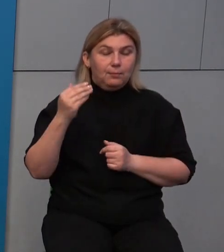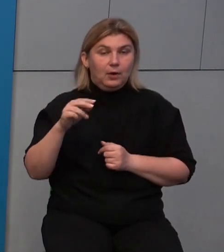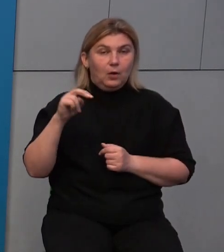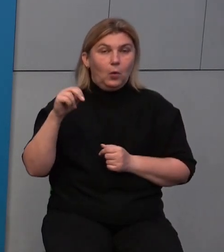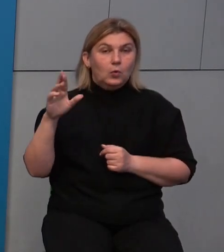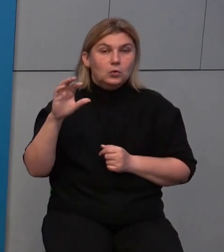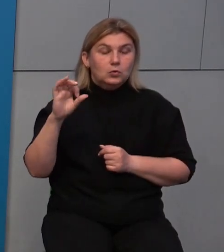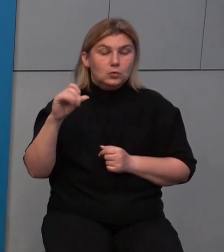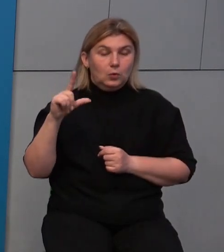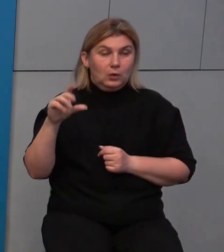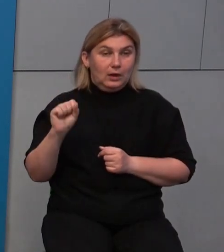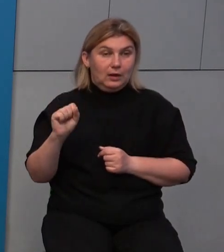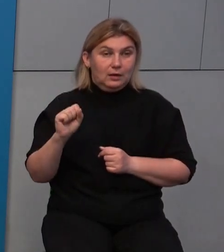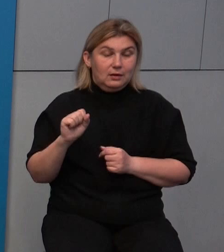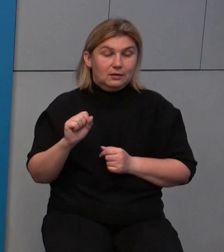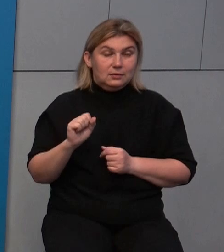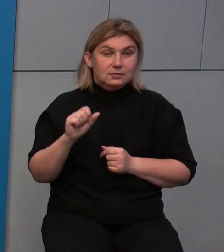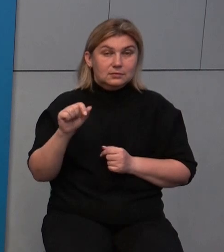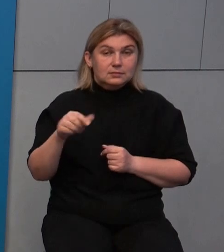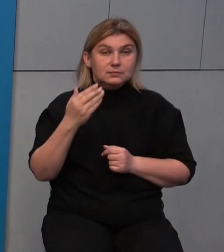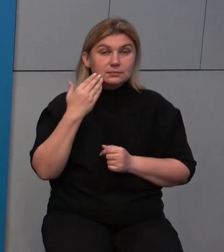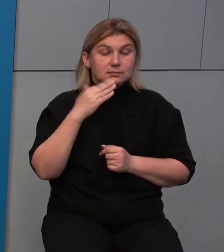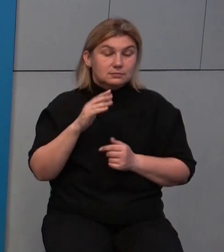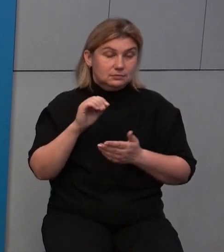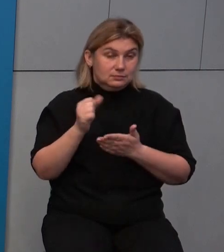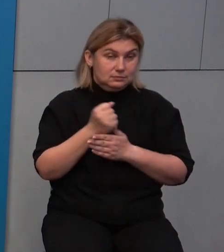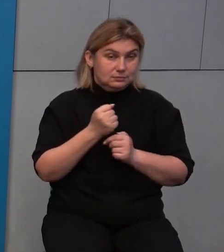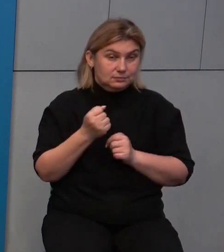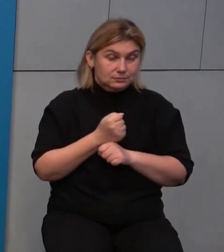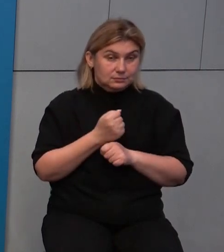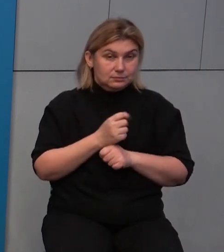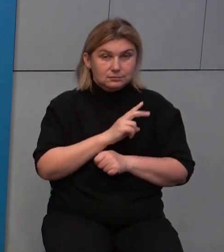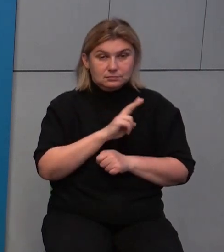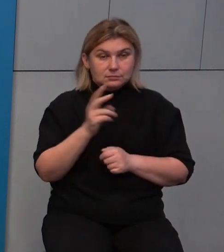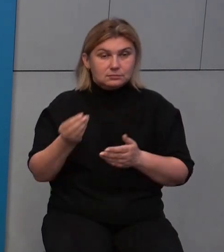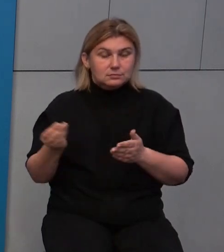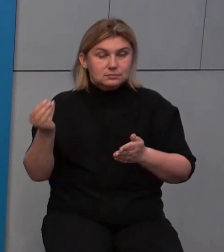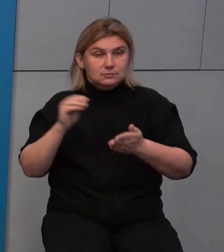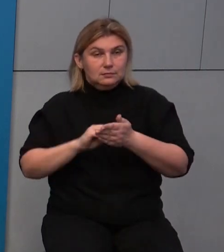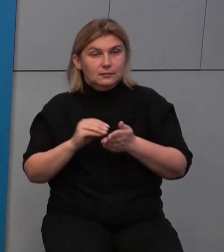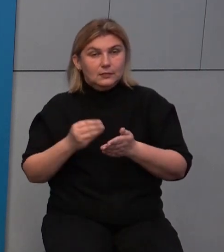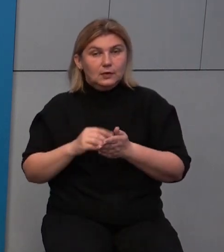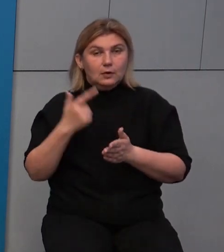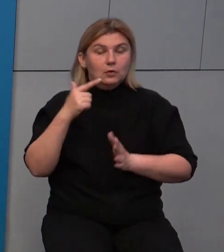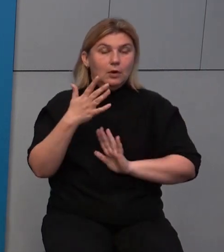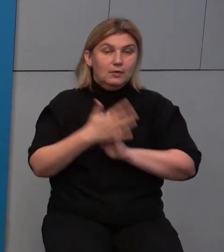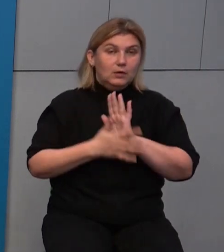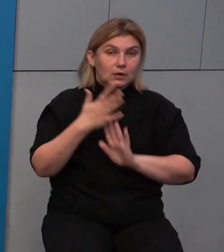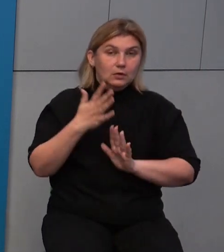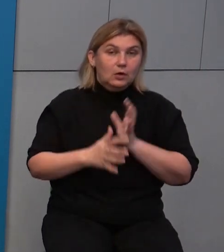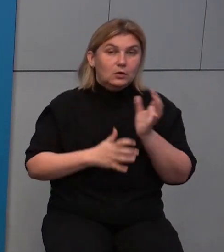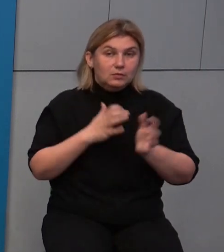i bardzo już nad nią pracujemy. I tam każdy przypis, który dotyczy II wojny światowej, jest po prostu...